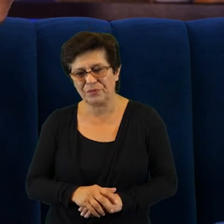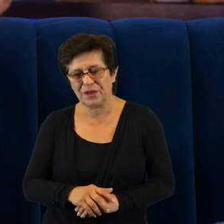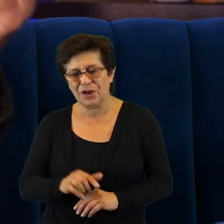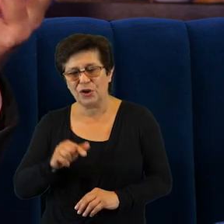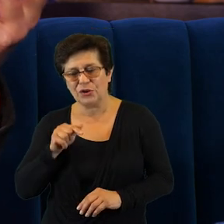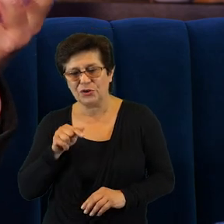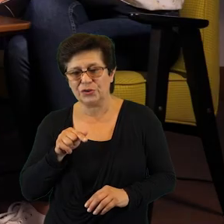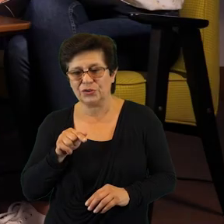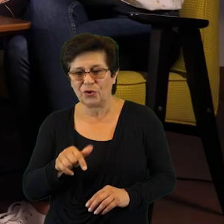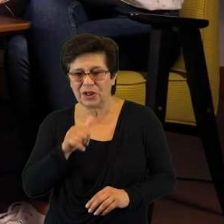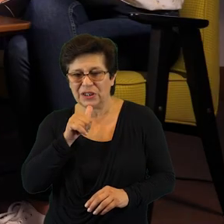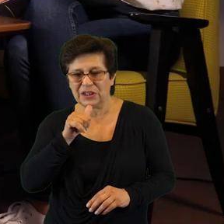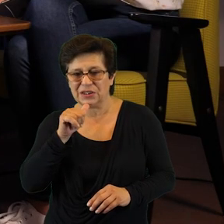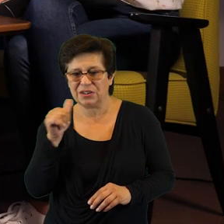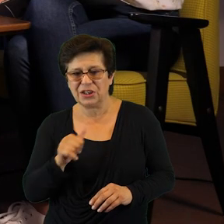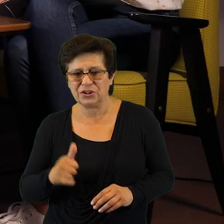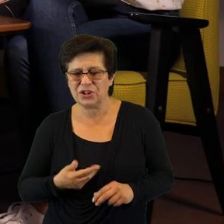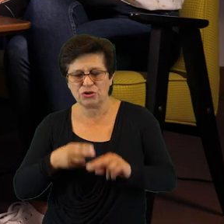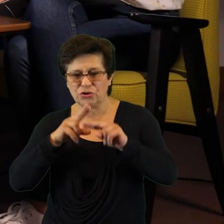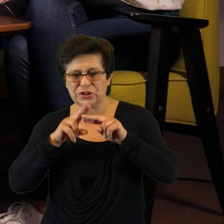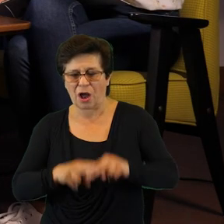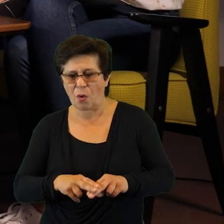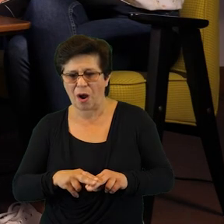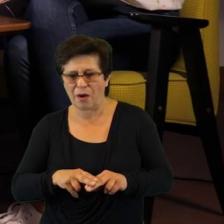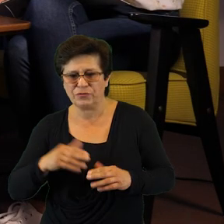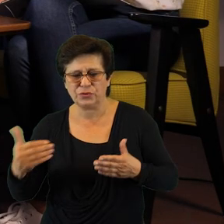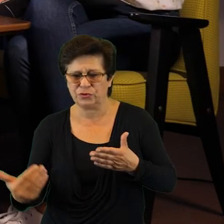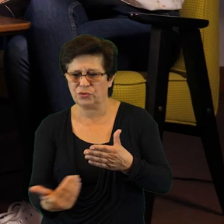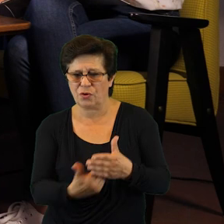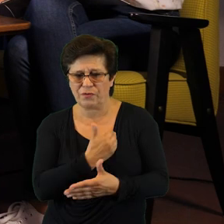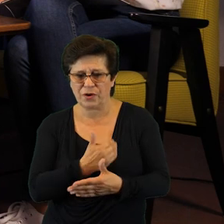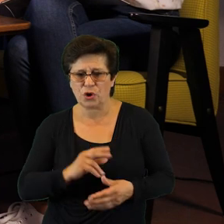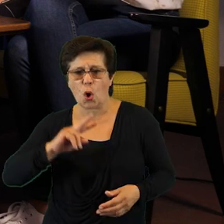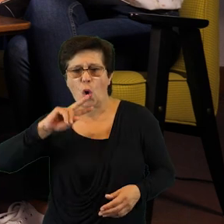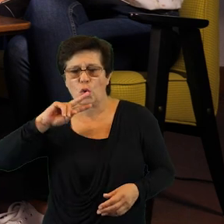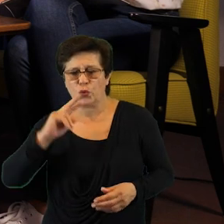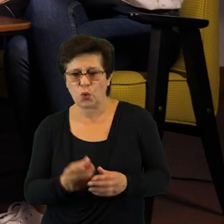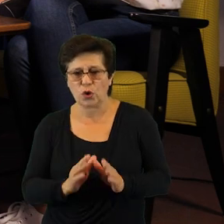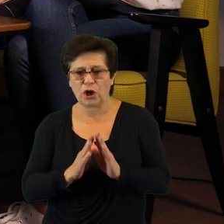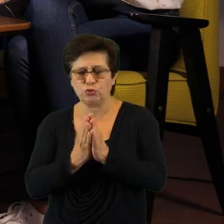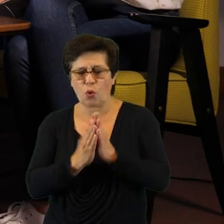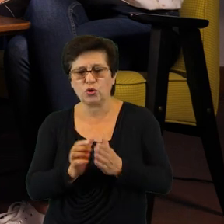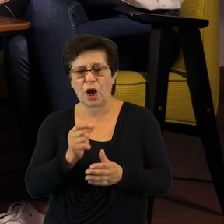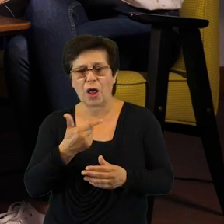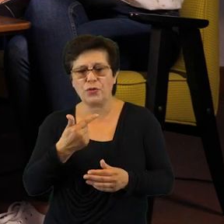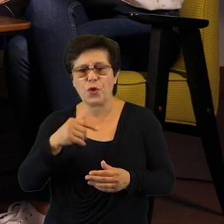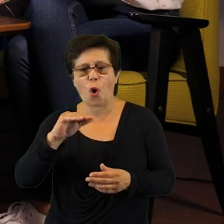Ta antologia nigdy tej parodii nie została wznowiona. Nigdy nie powstał drugi tom, którego bohaterem miał być Słonimski,